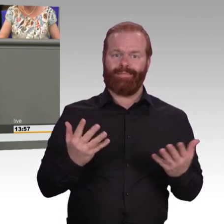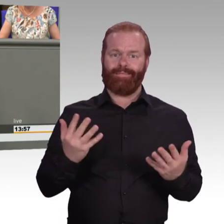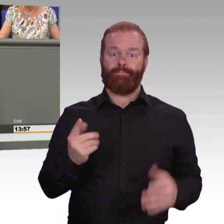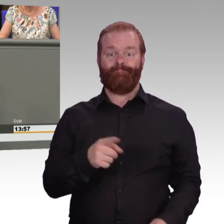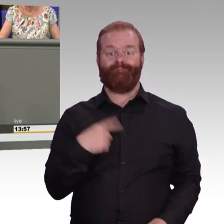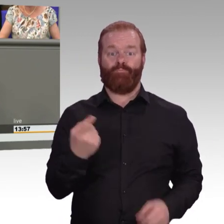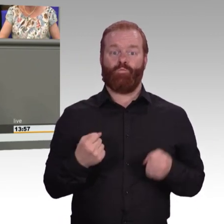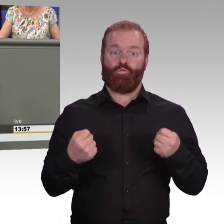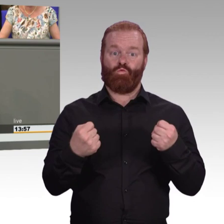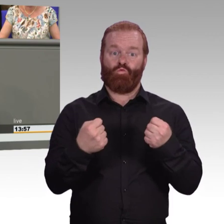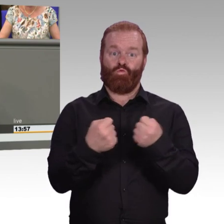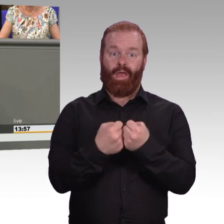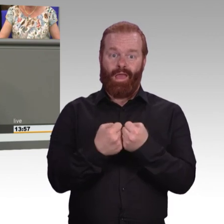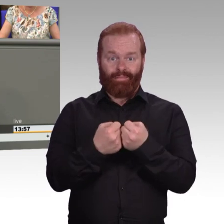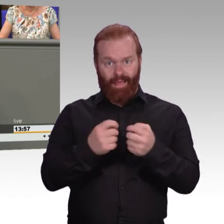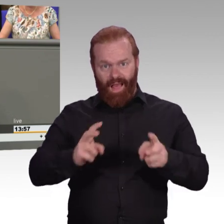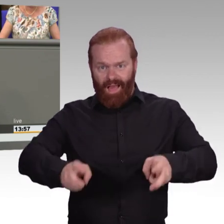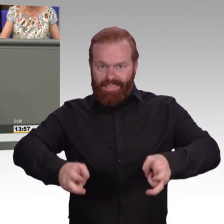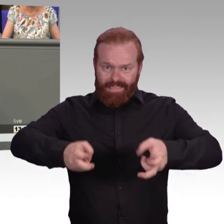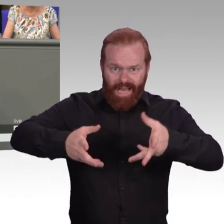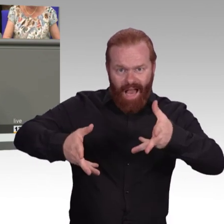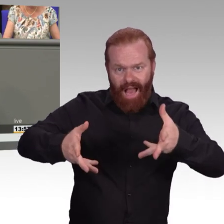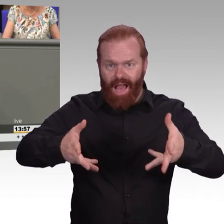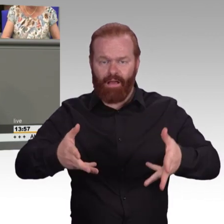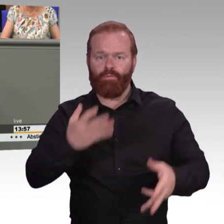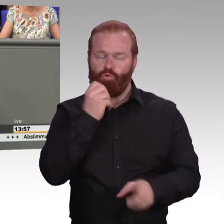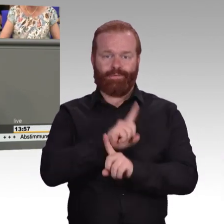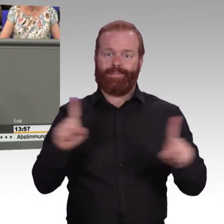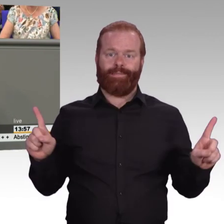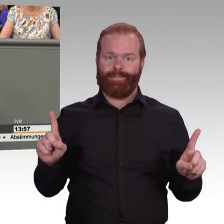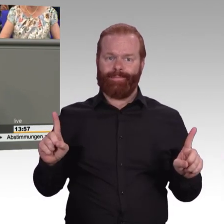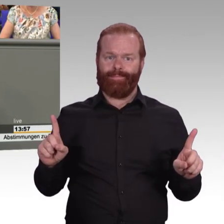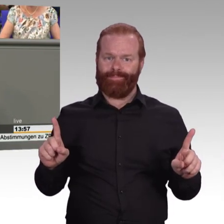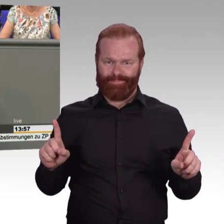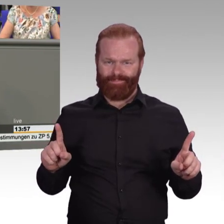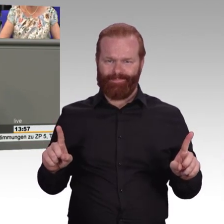die große Sorge, dass genau dies jedoch passieren könnte. Und diese Sorge sollten wir ernst nehmen.